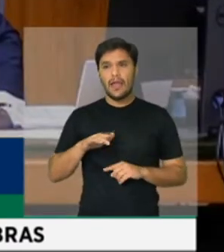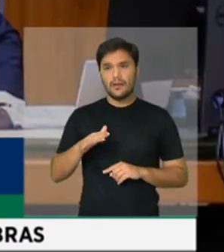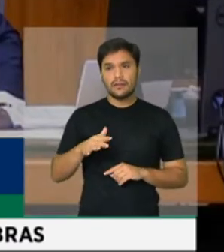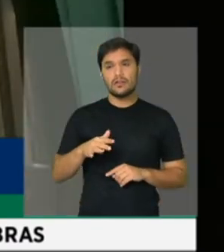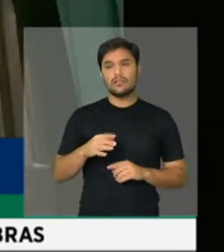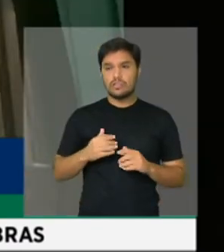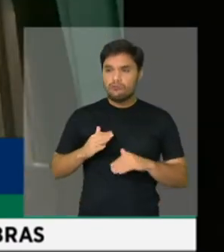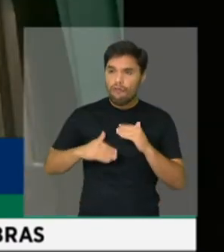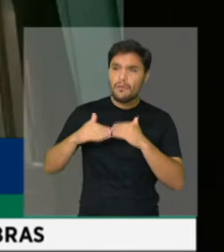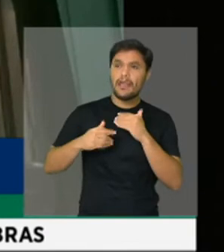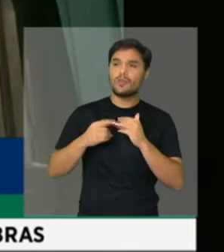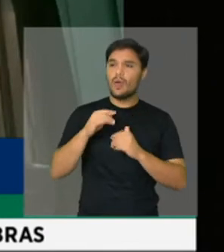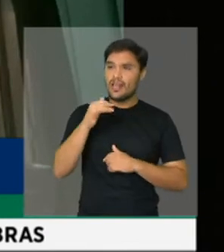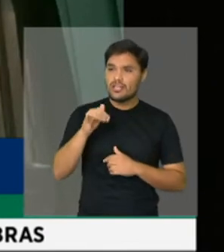CAPTAÇÃO QUE A ELETROBRAS CONTINUARÁTENDO 49% DAS